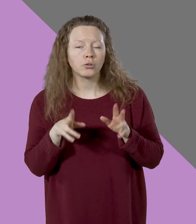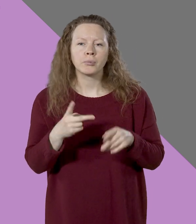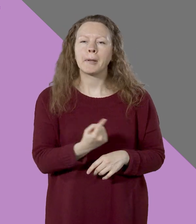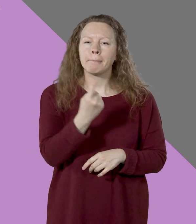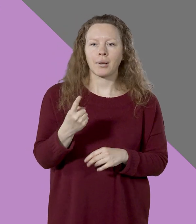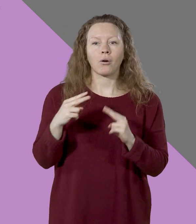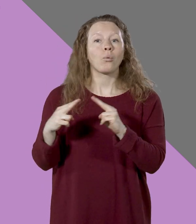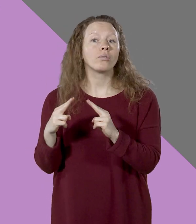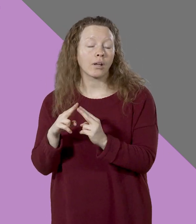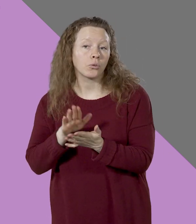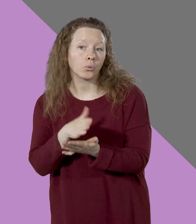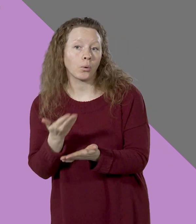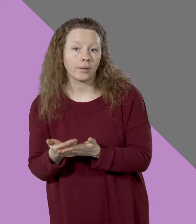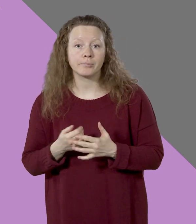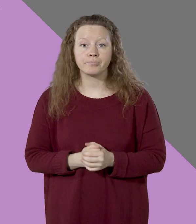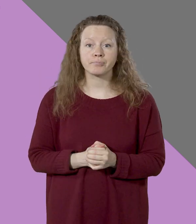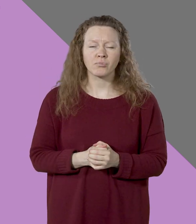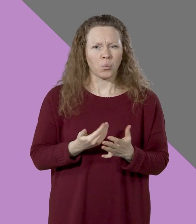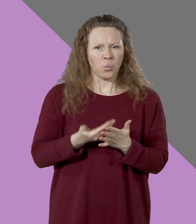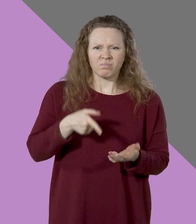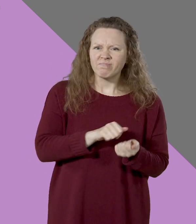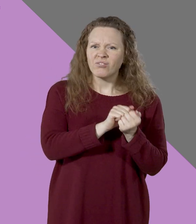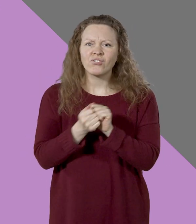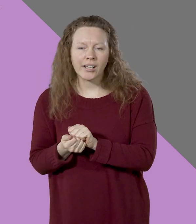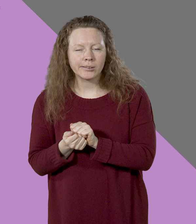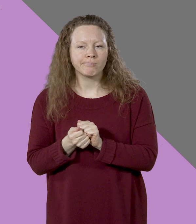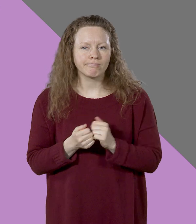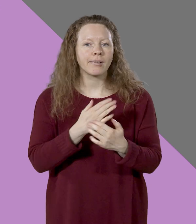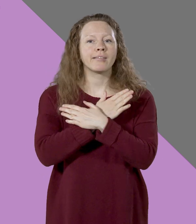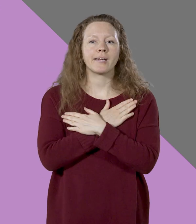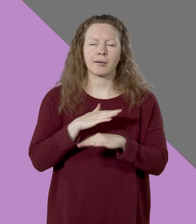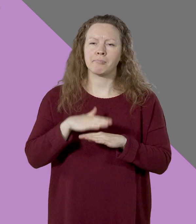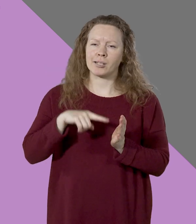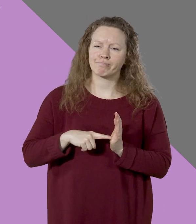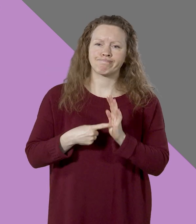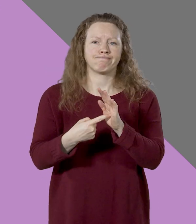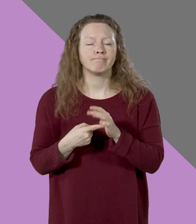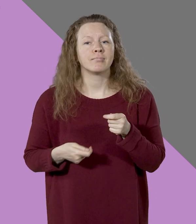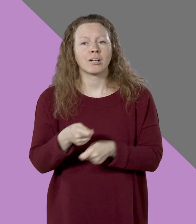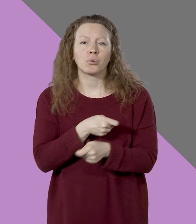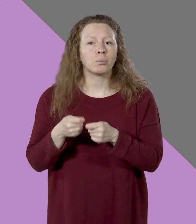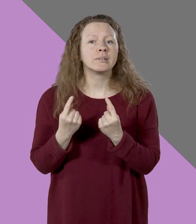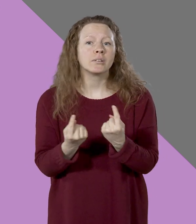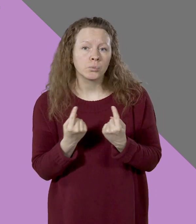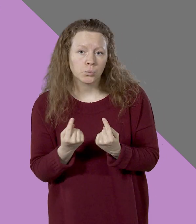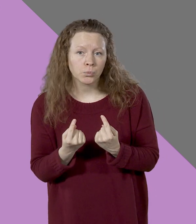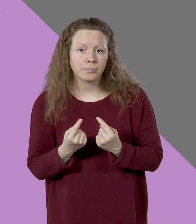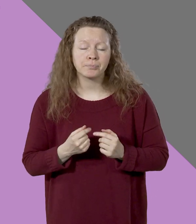och i viss mån också kontakttolkar. Orsaken till förändringen är bland annat Diaks skärpta ekonomiska situation.